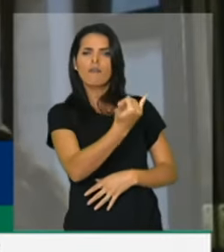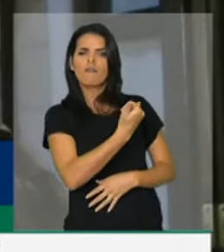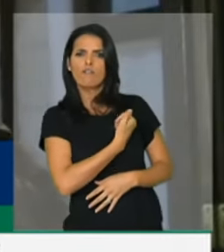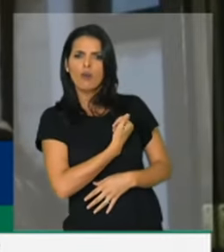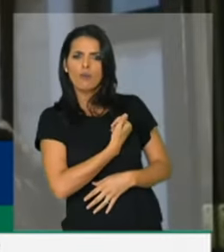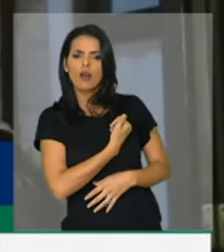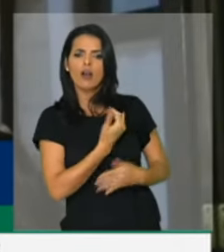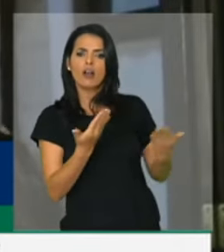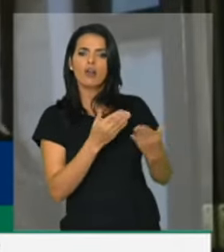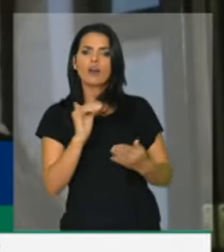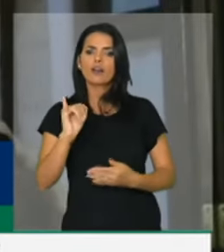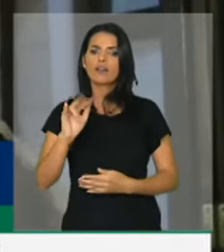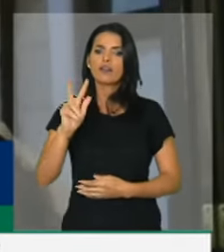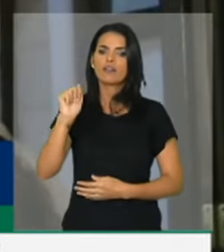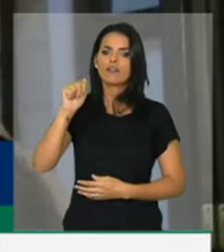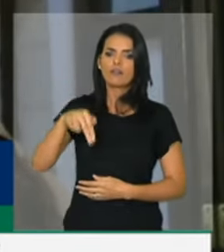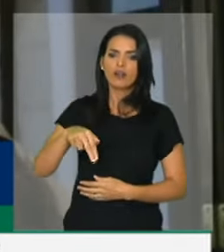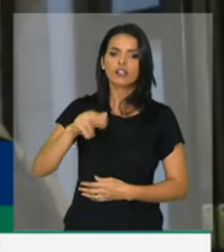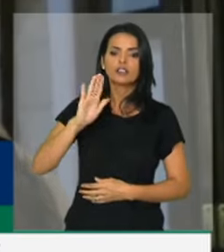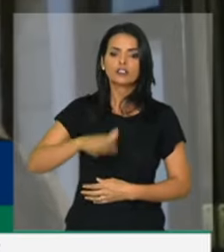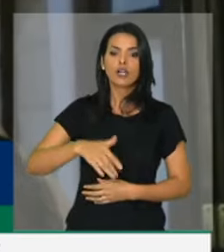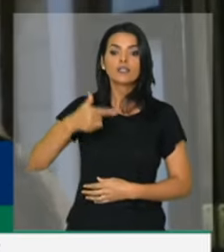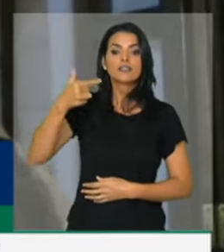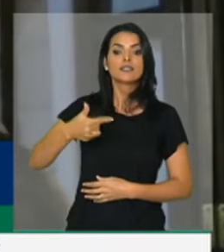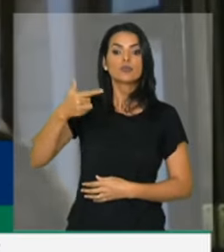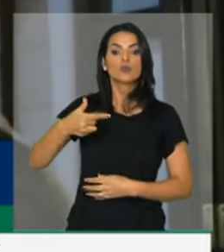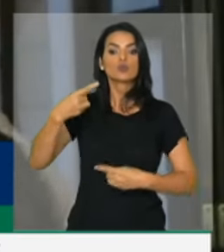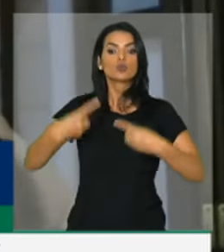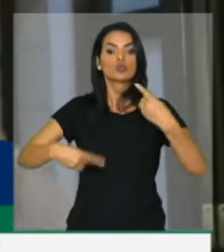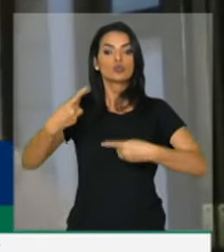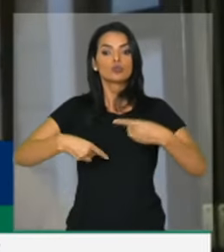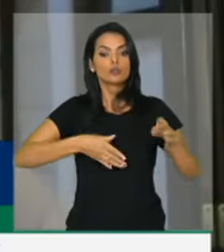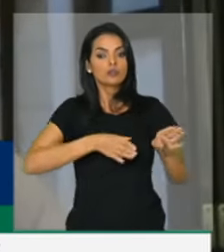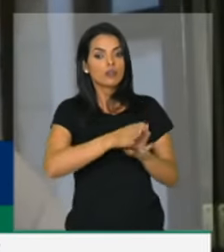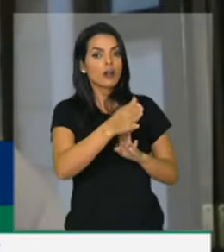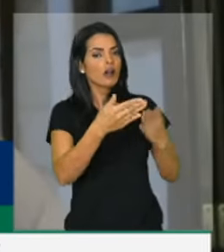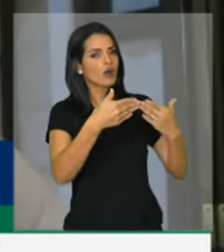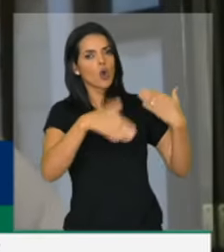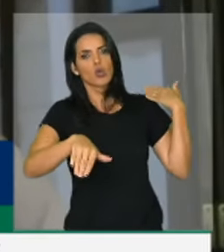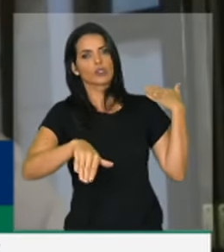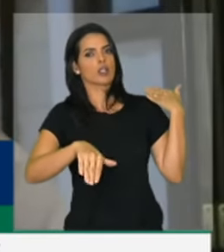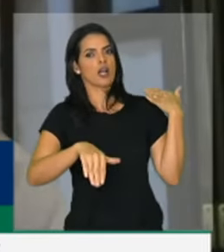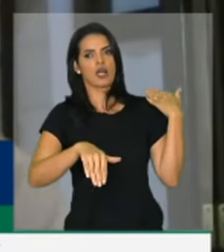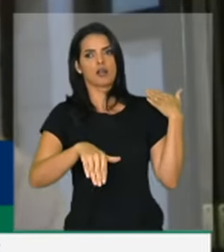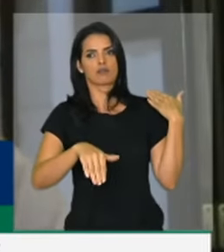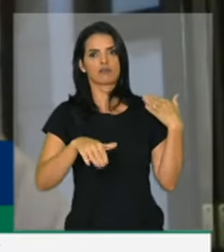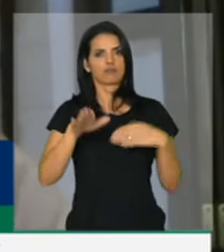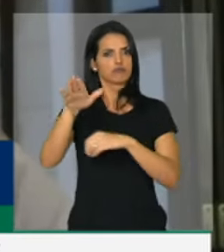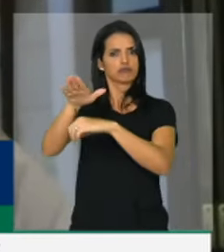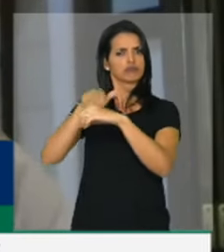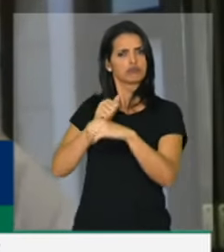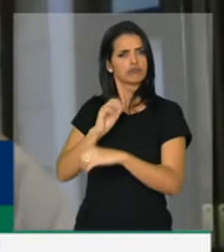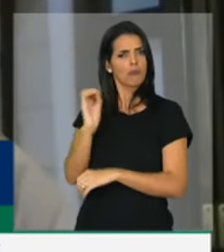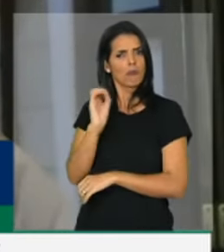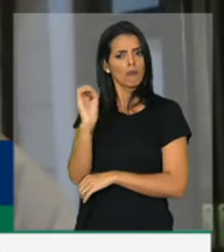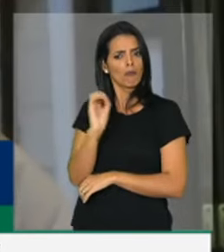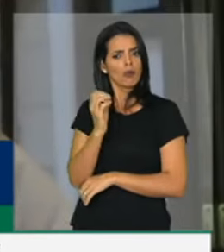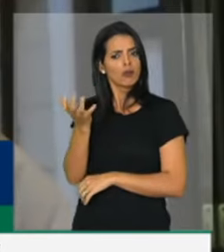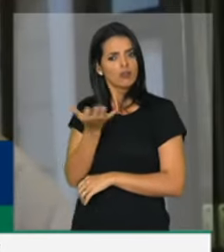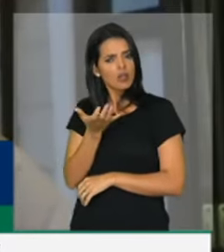DISCUTIR... O ENCAMINHAMENTO CONTRÁRIO E NÃO FOI CHAMADO ENTÃO QUERIA FAZER UM APELO PARA A MESA PARA QUE PELO MENOS ENTÃO GARANTISSE O TEMPO DE FALA DOS MEUS